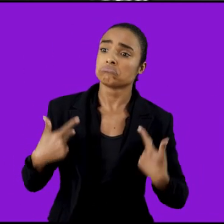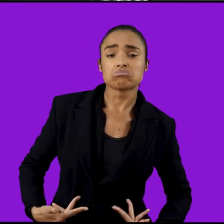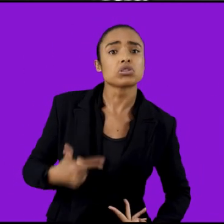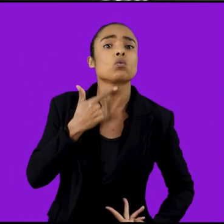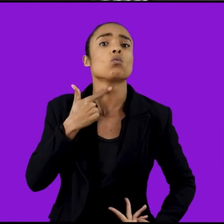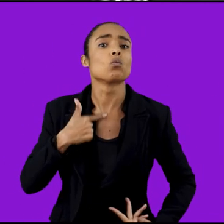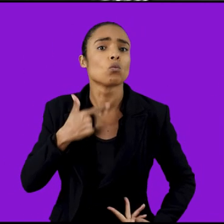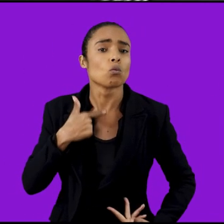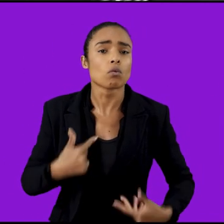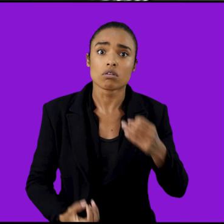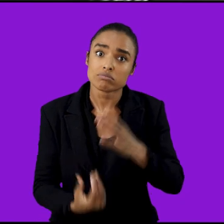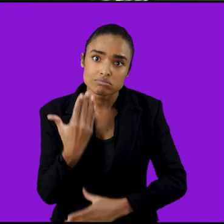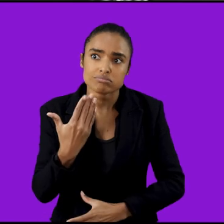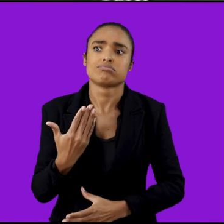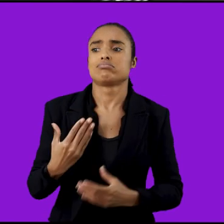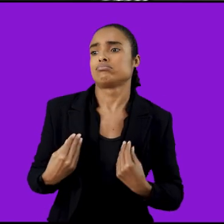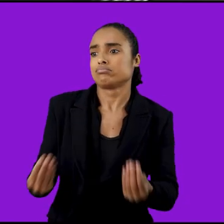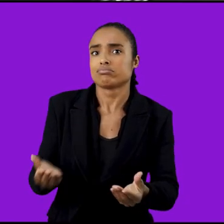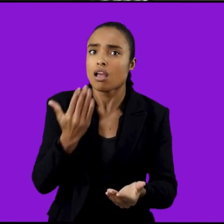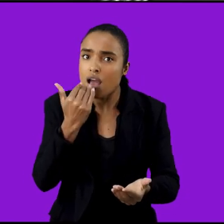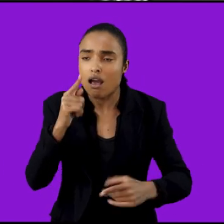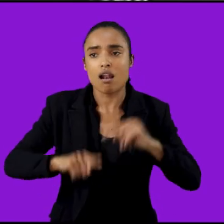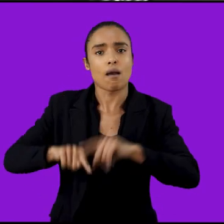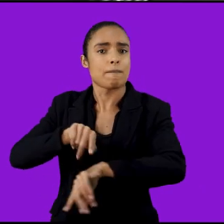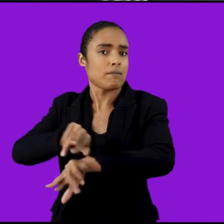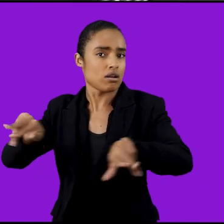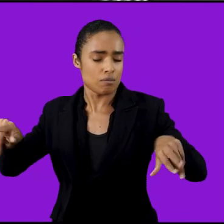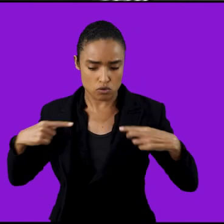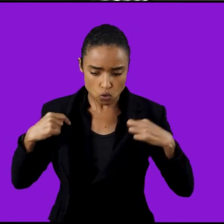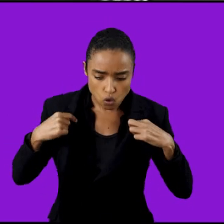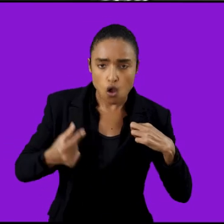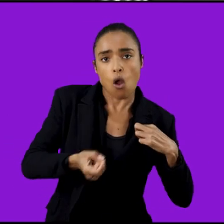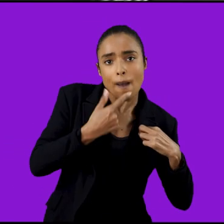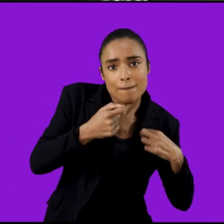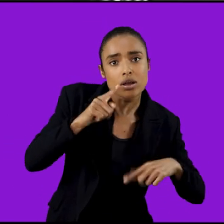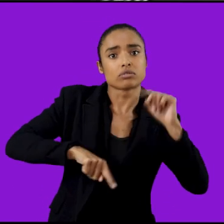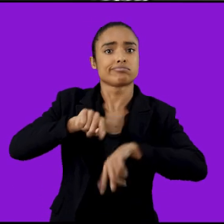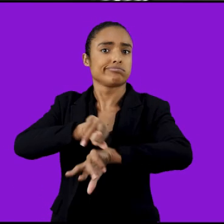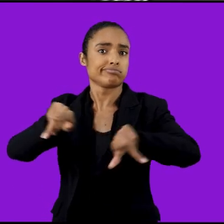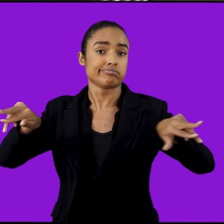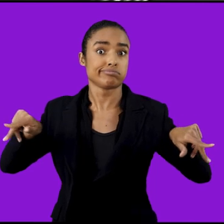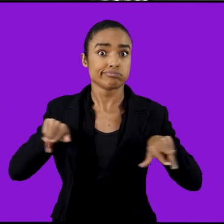necessidade também humana. Ou seja, por alimento, mantimento, roupa, remédio. Aliás, a cultura